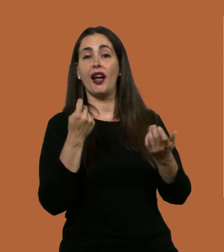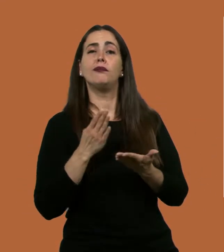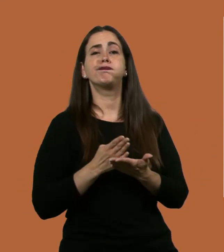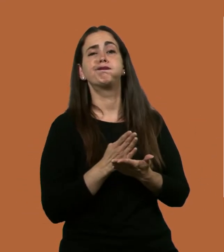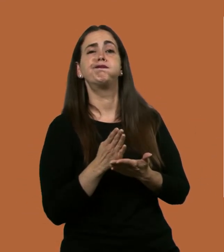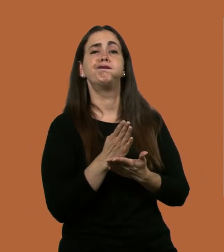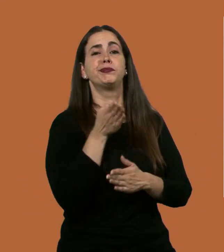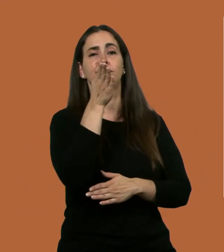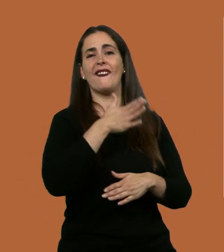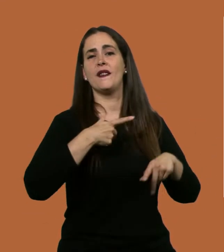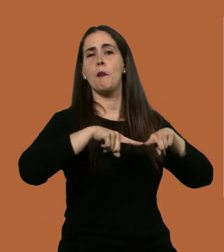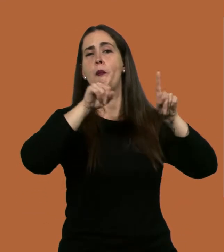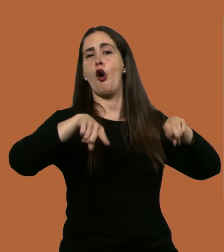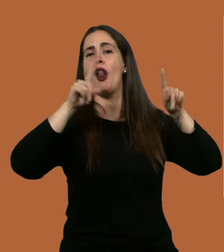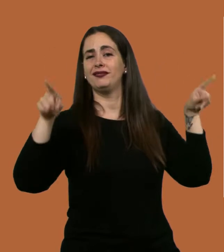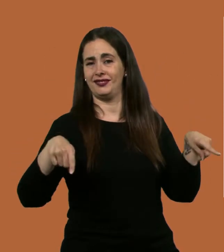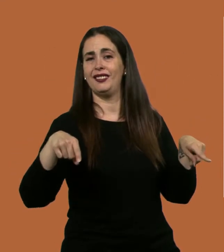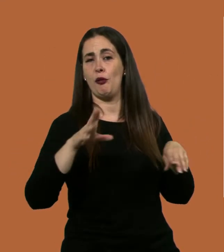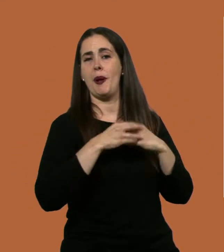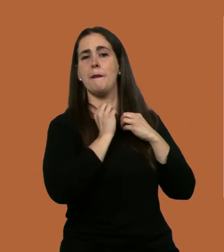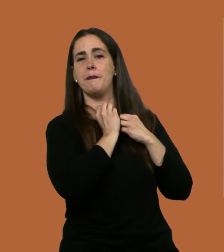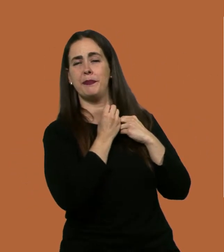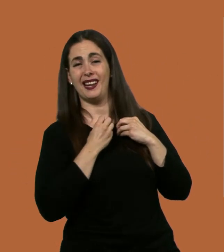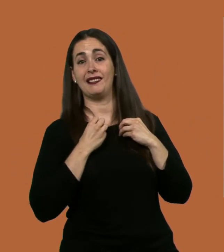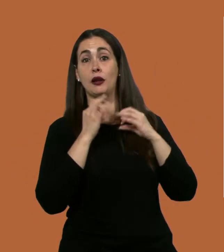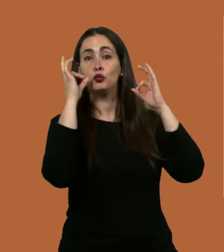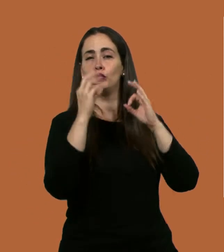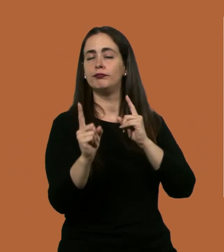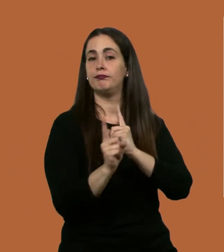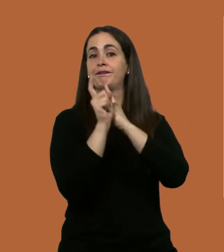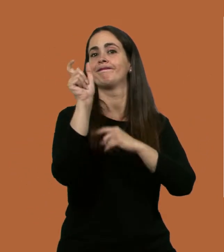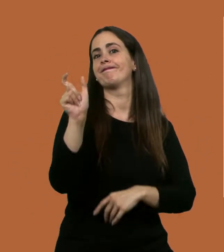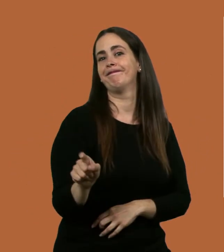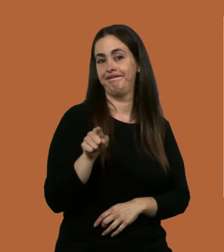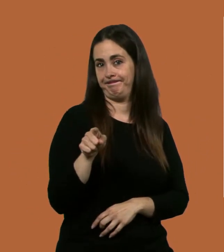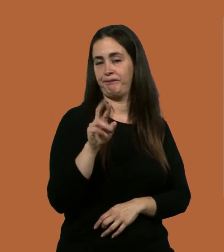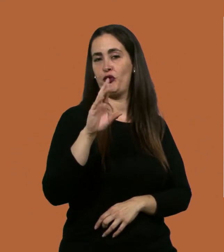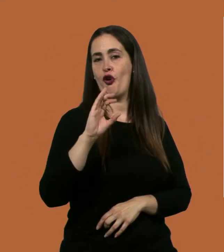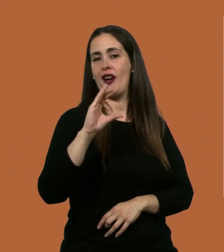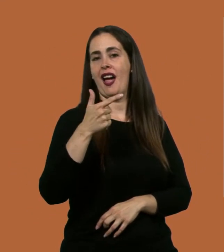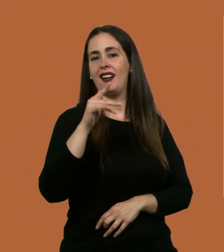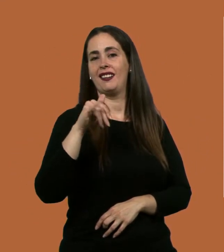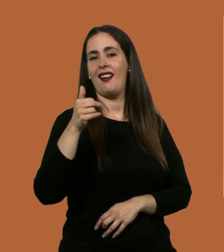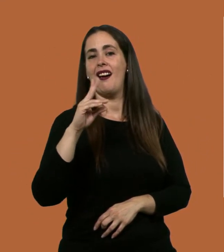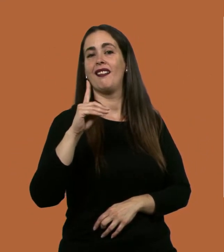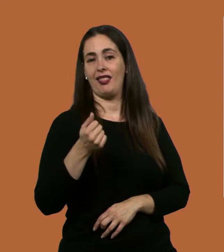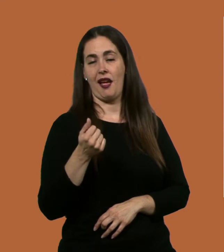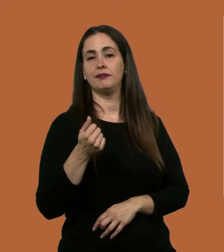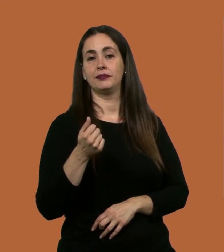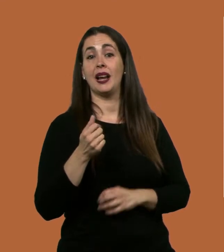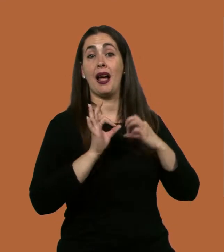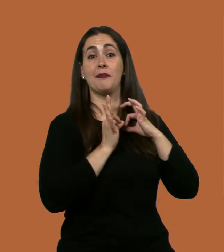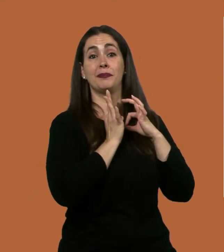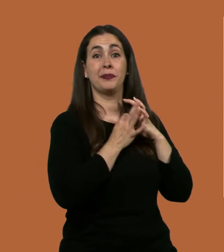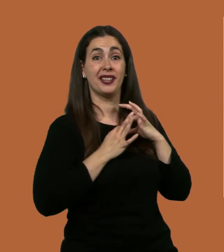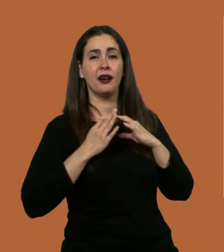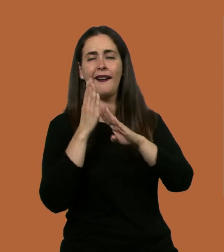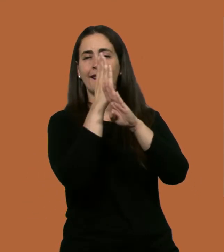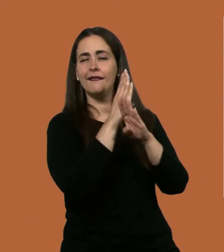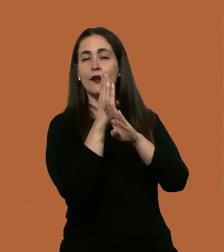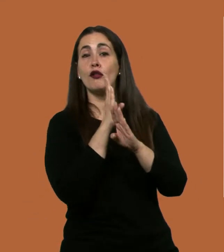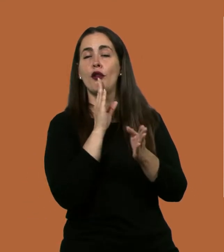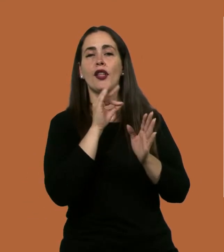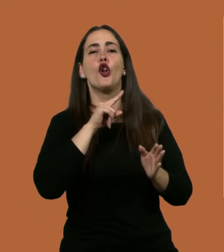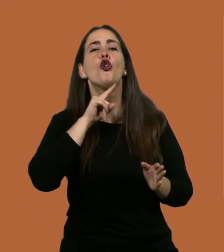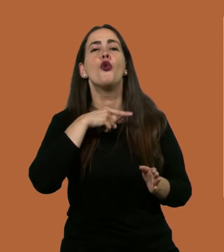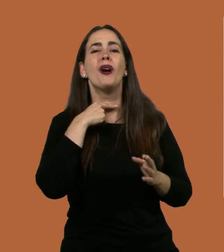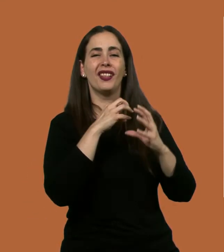Quan les duia de camí, va topar-se amb Rocaguinarda. Les perles eren amagades dins unes nous.